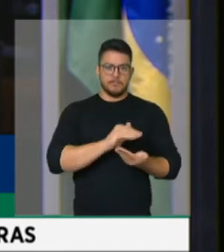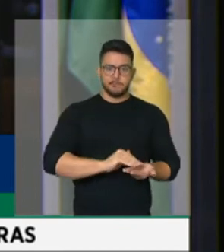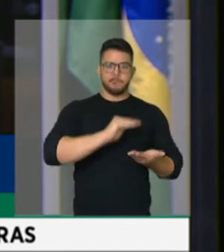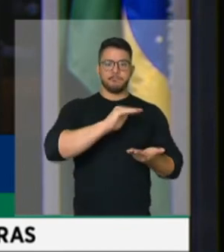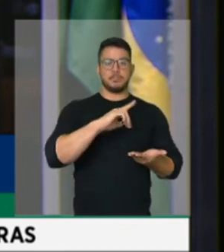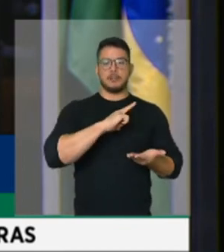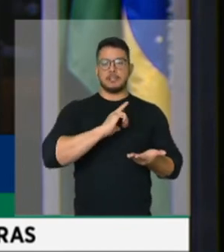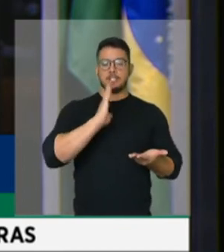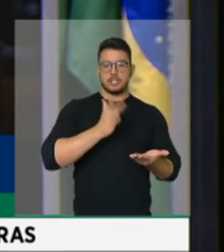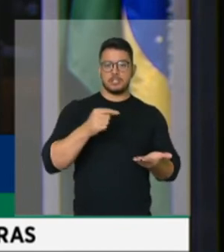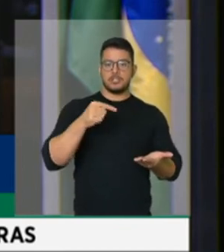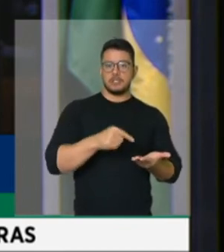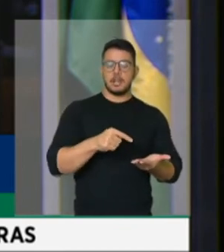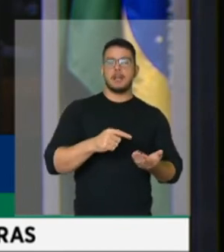DECRETO DE 1963. TENDO EM VISTA ESTIMATIVA FEITA PELO